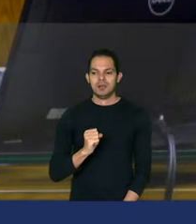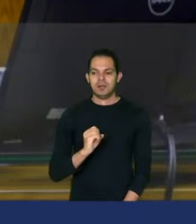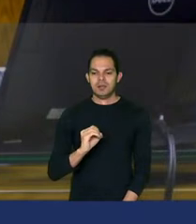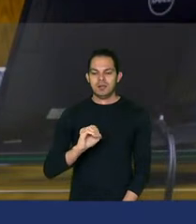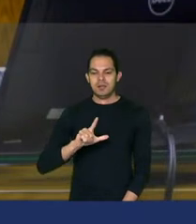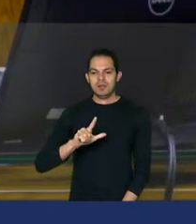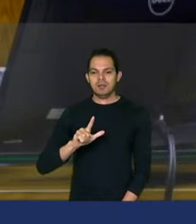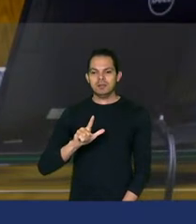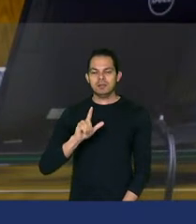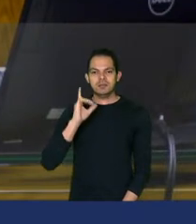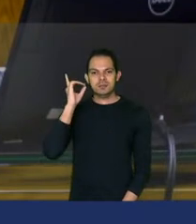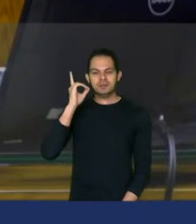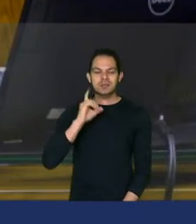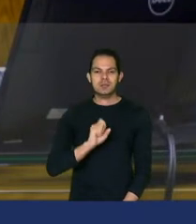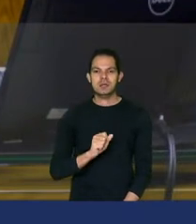LIBERA. COMO ORIENTA O PSOL,